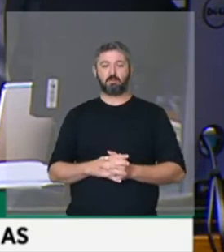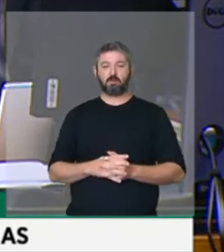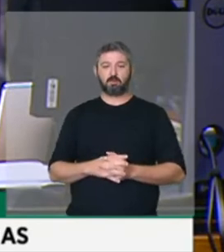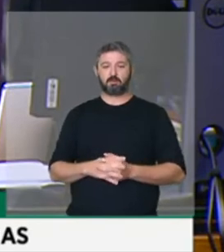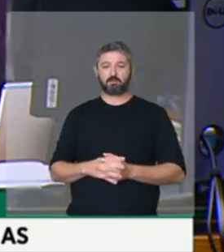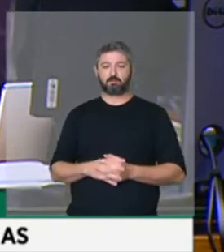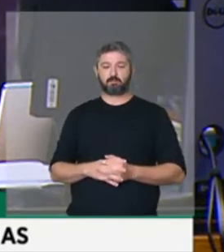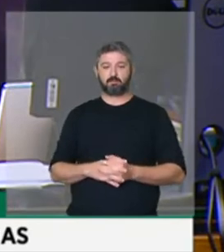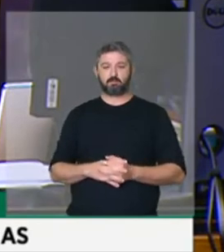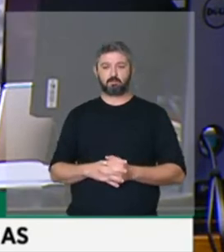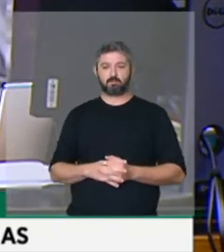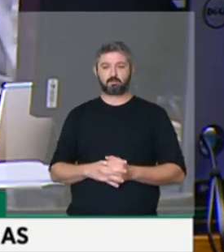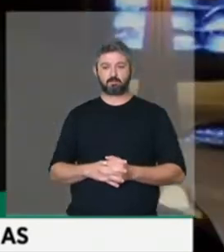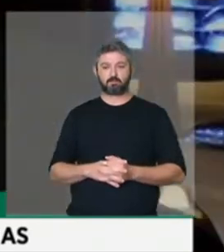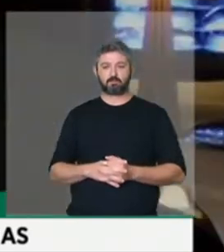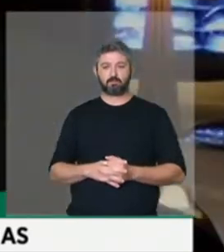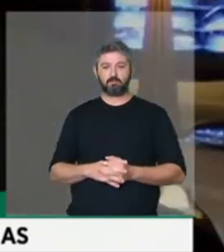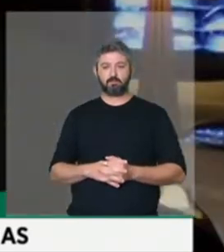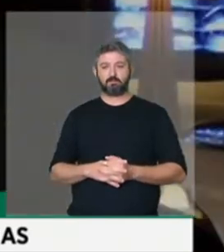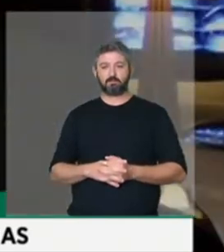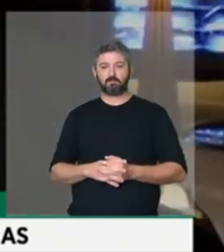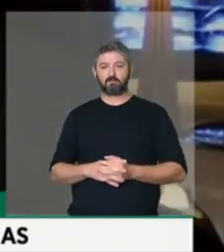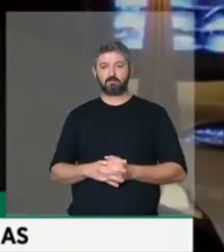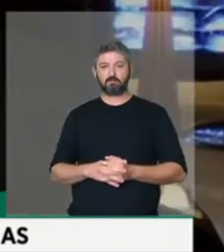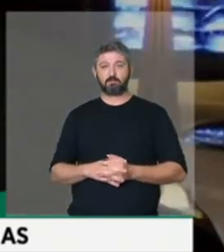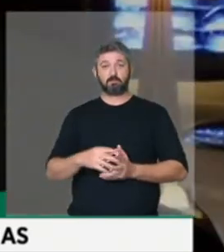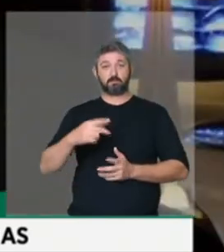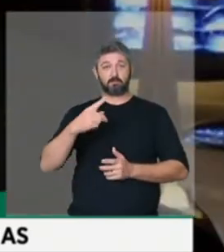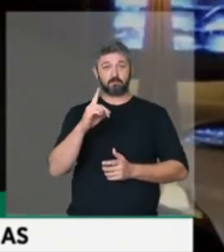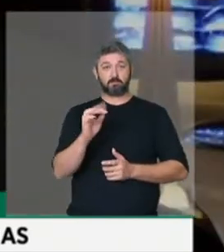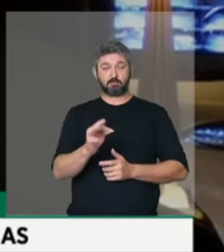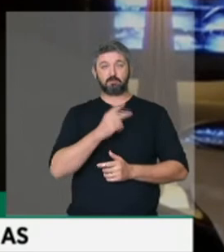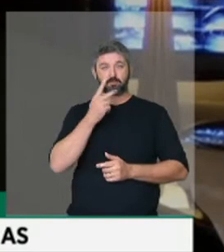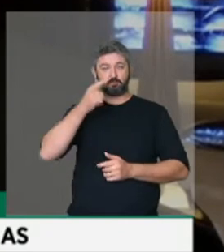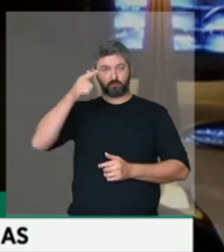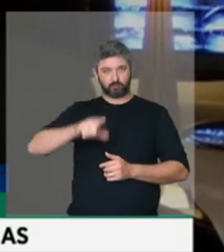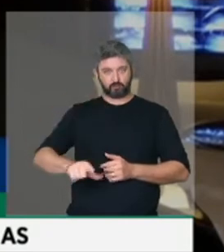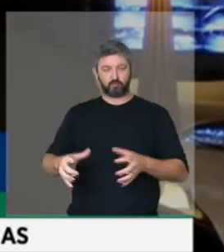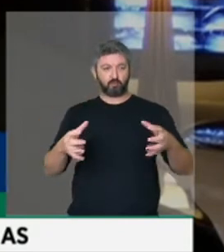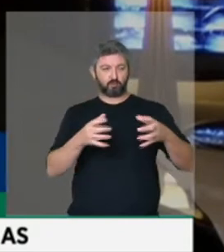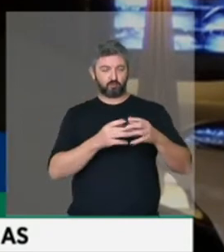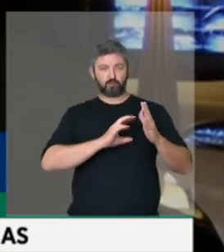ESSA MATÉRIA. PRAF PRAF -- TEM PRESIDENTE, V.EXA. VAI CHAMAR O PDT? -- [DEPUTADO]: PDT, DEPUTADO VOLNEI. É PORQUE